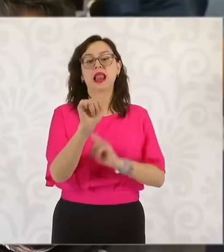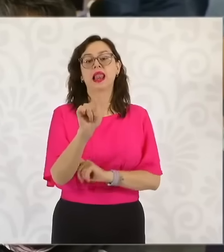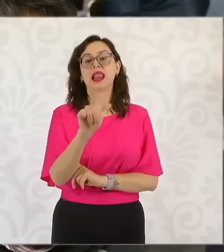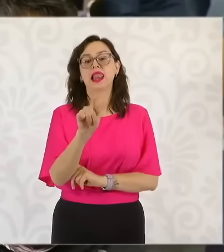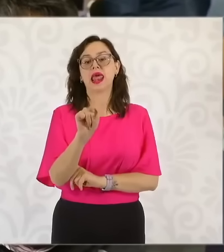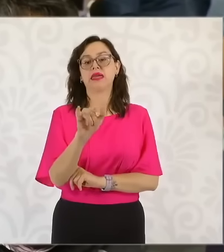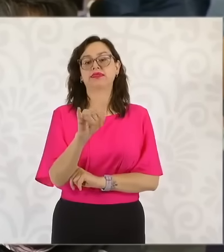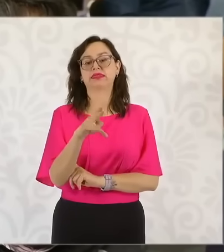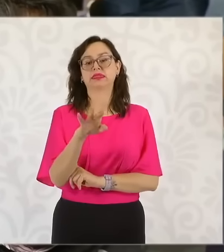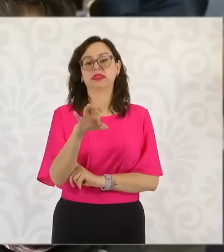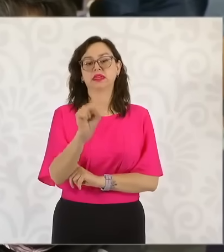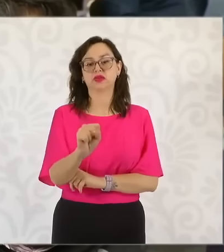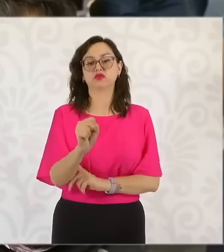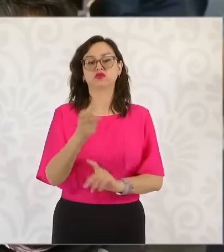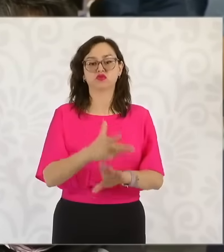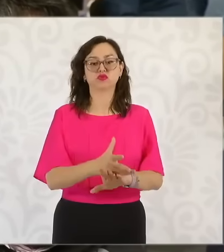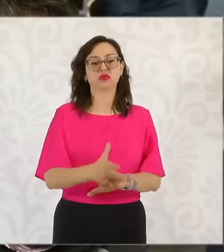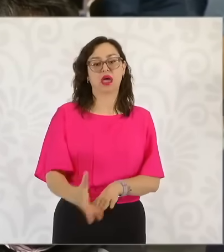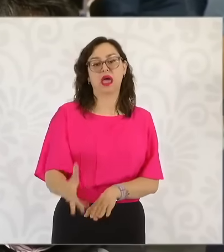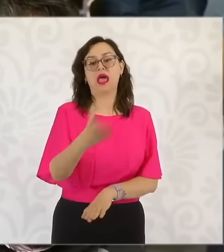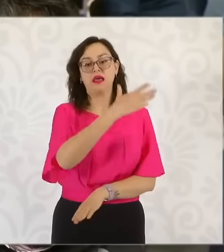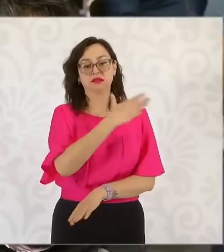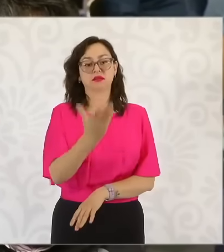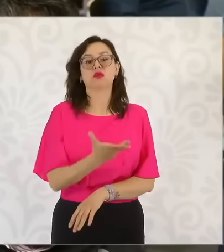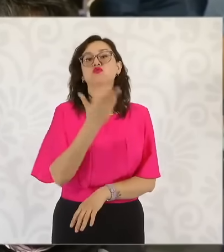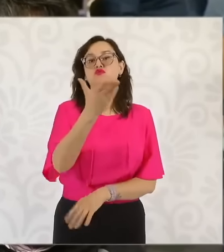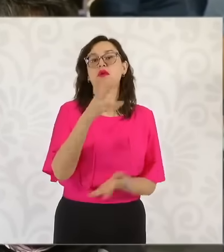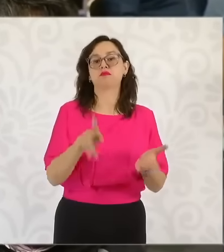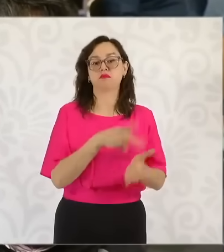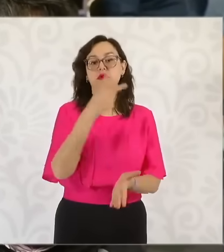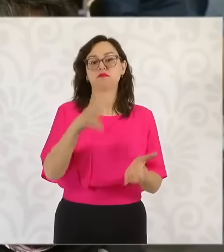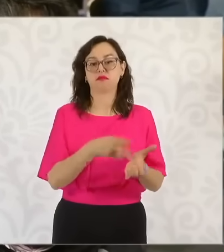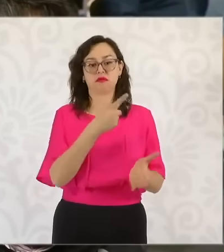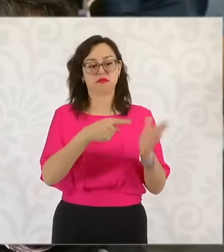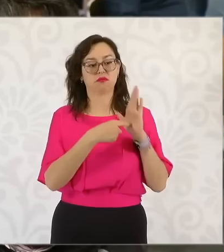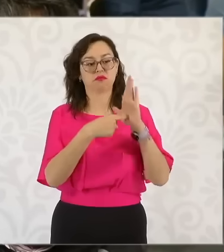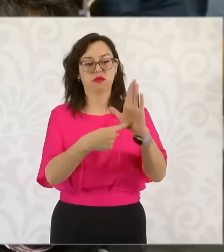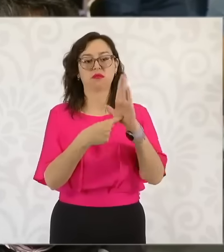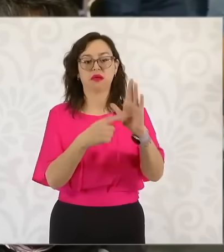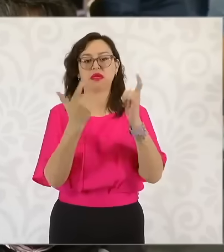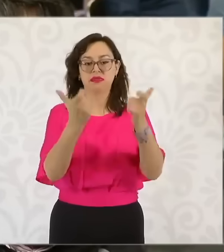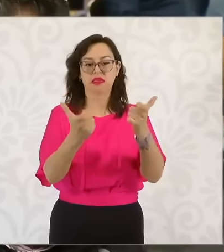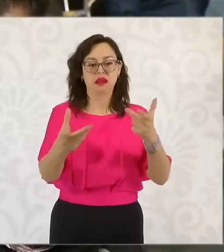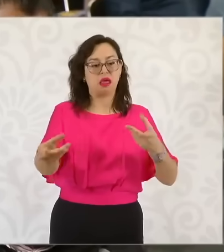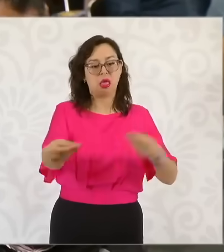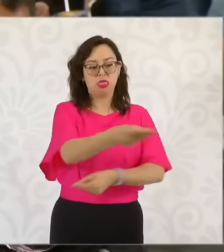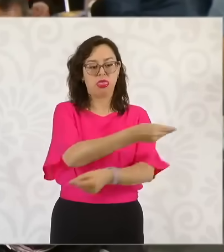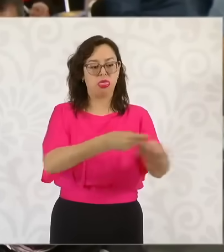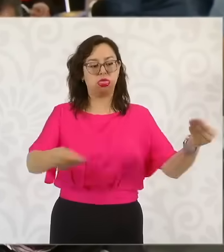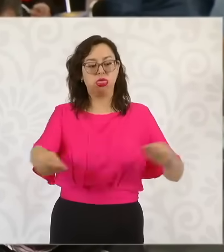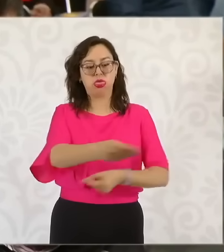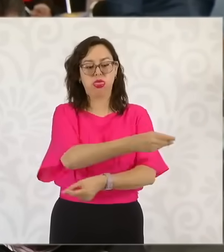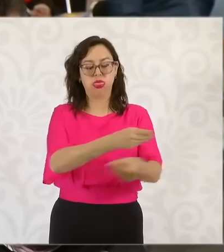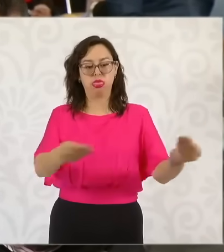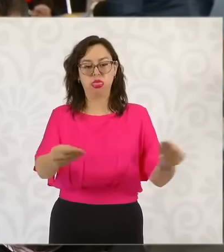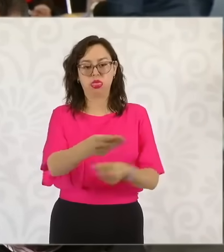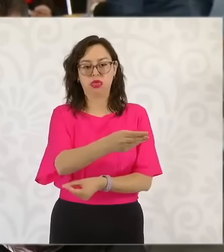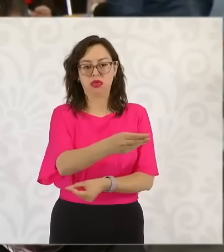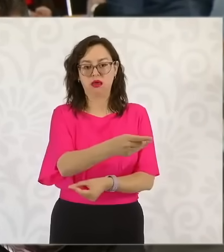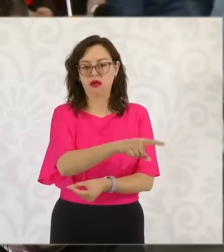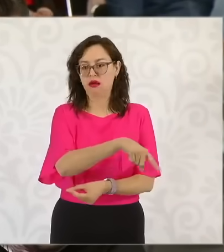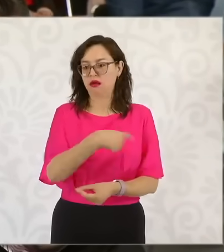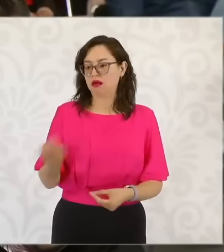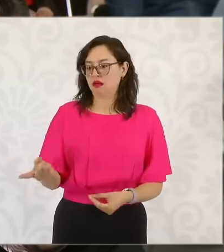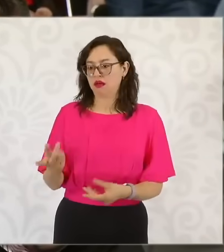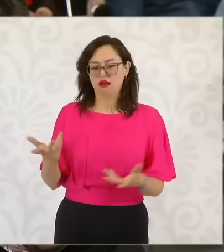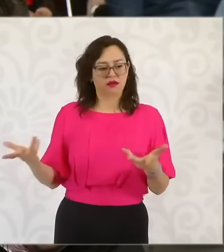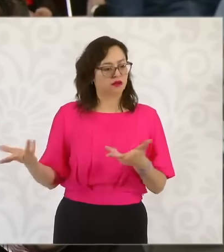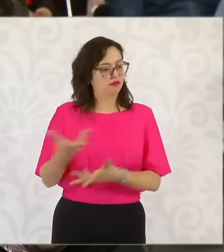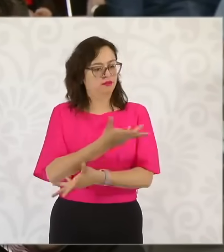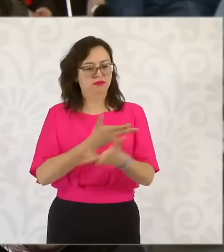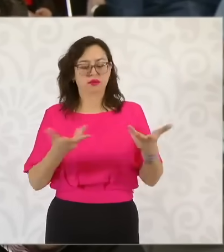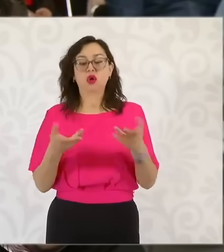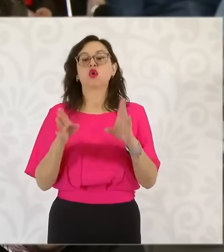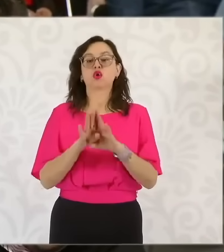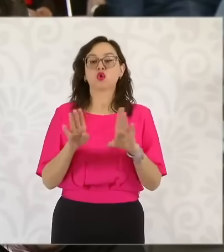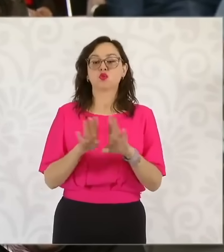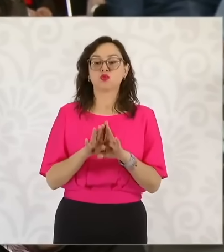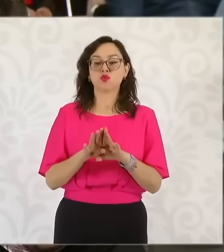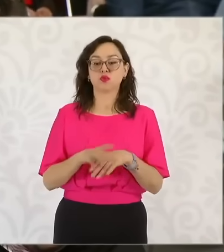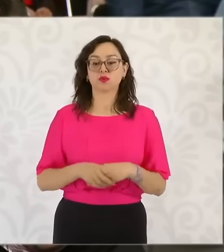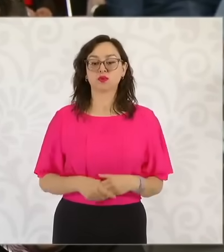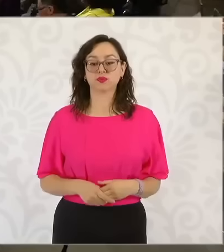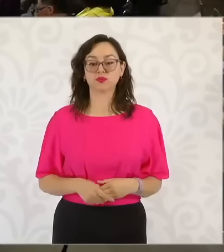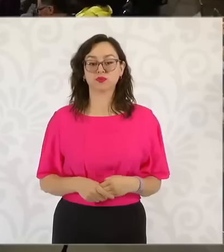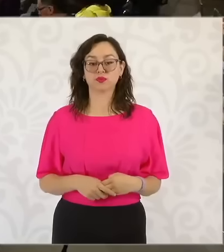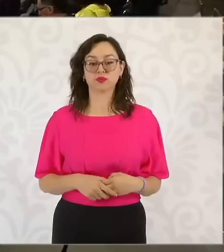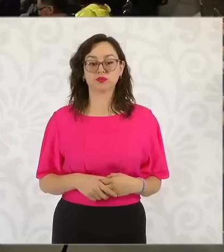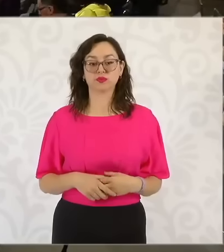López Obrador presentó varias veces eh pues cómo se trasladó dinero público a esas cuentas entonces